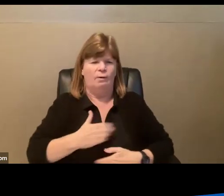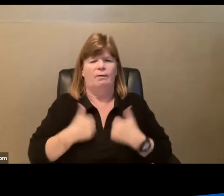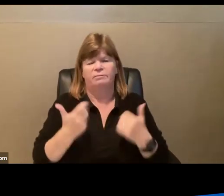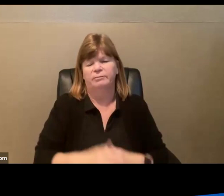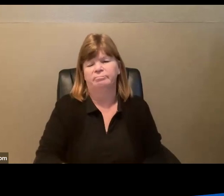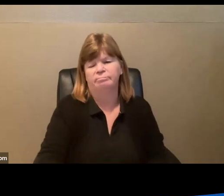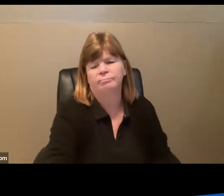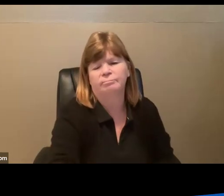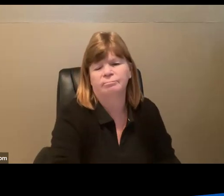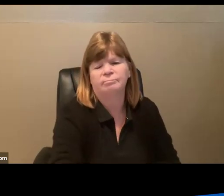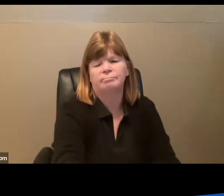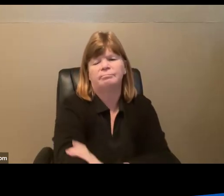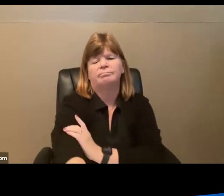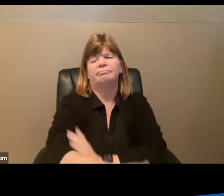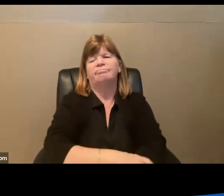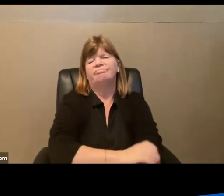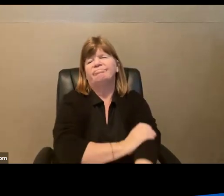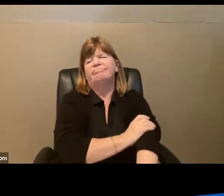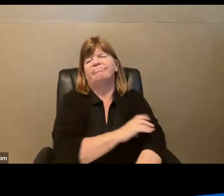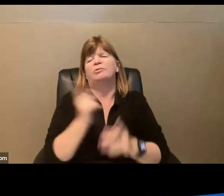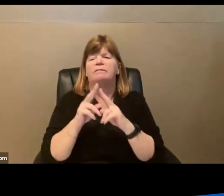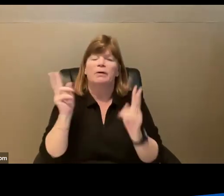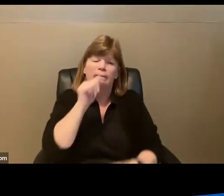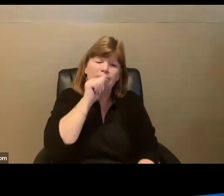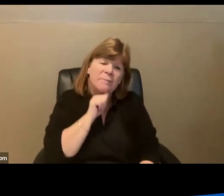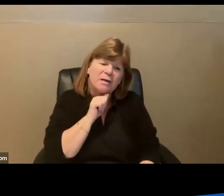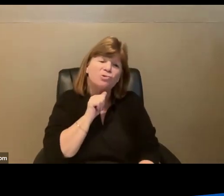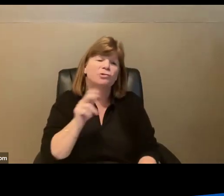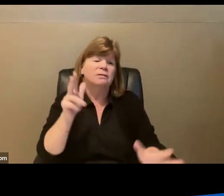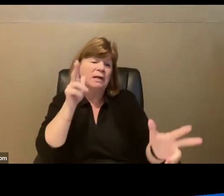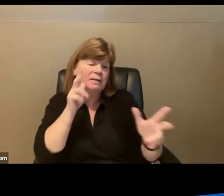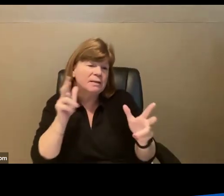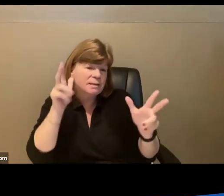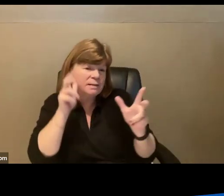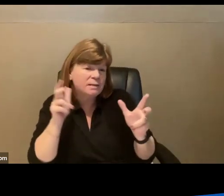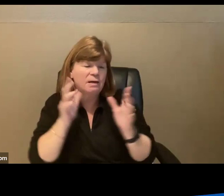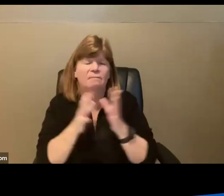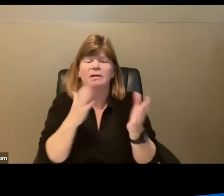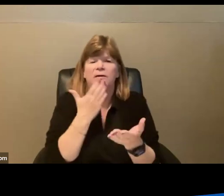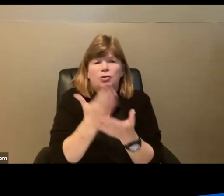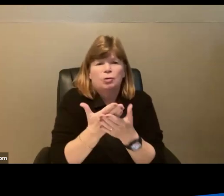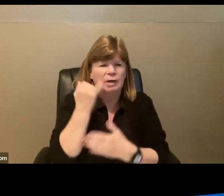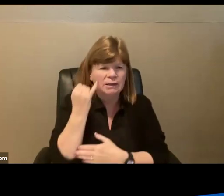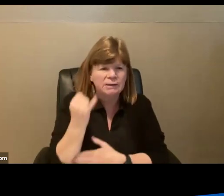Son muy pacientes. Escuchan. Tienen muchas buenas ideas. ¿Pero sabes qué?